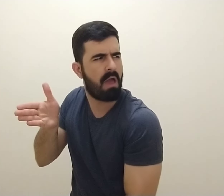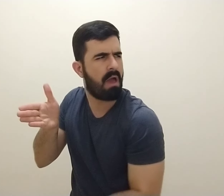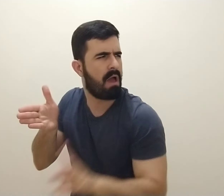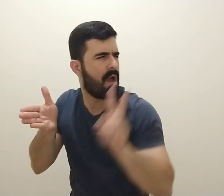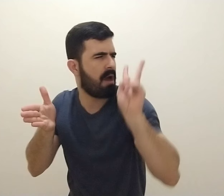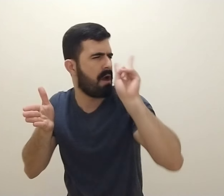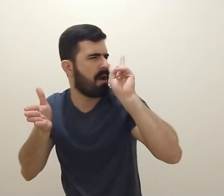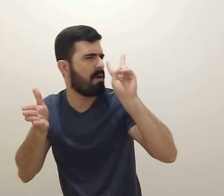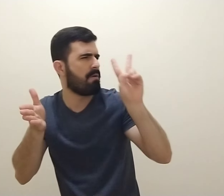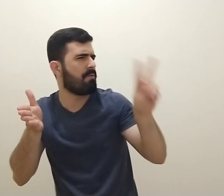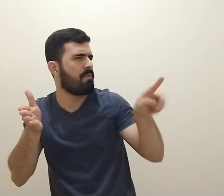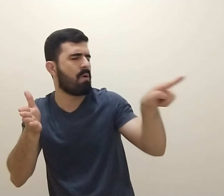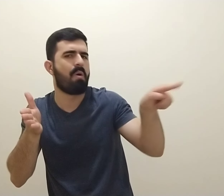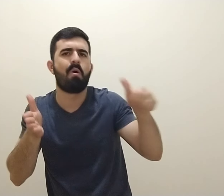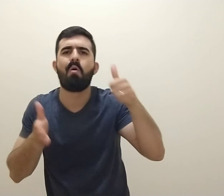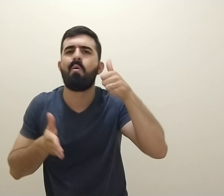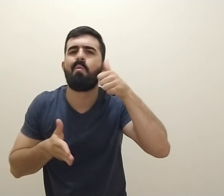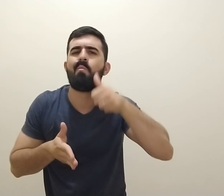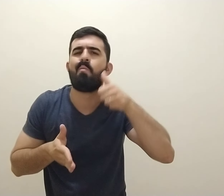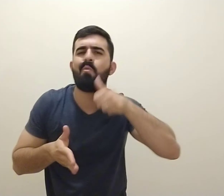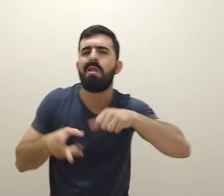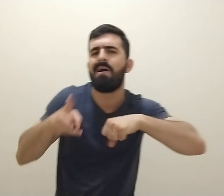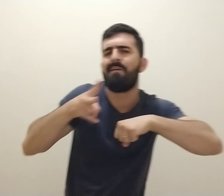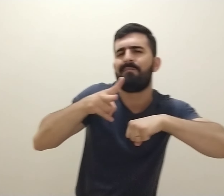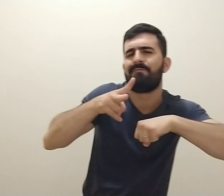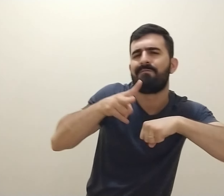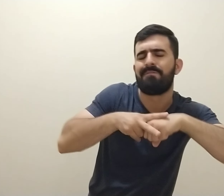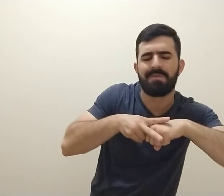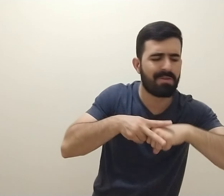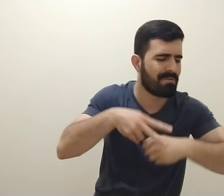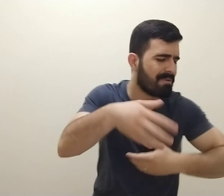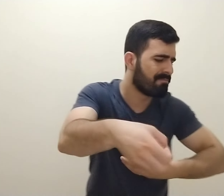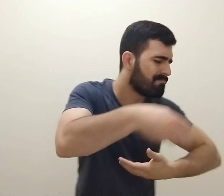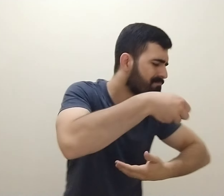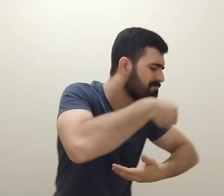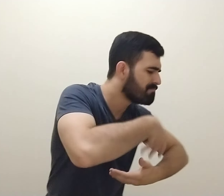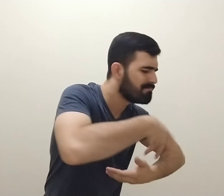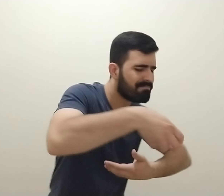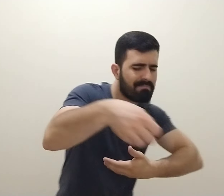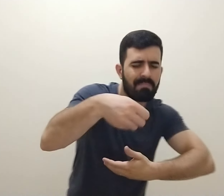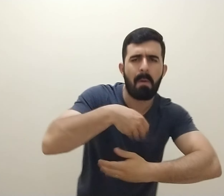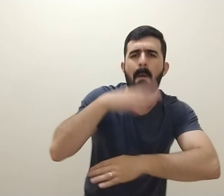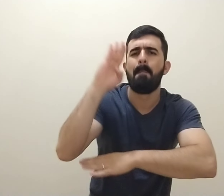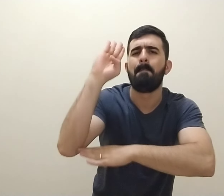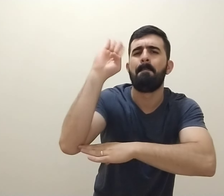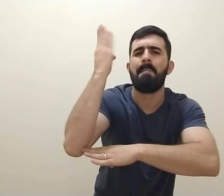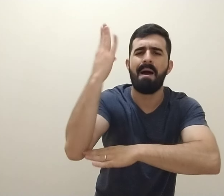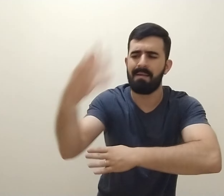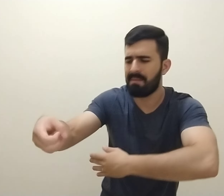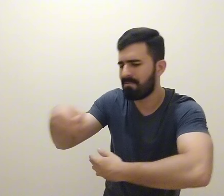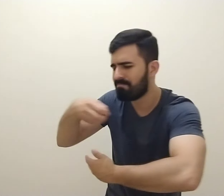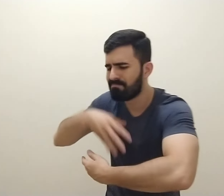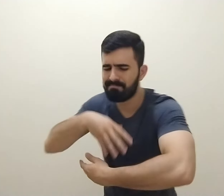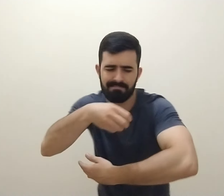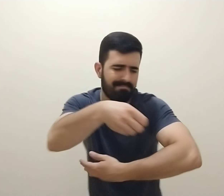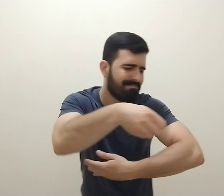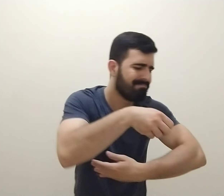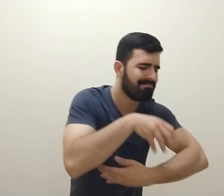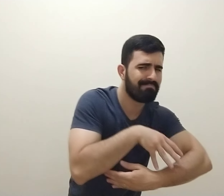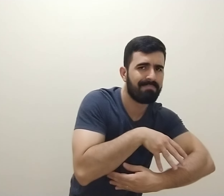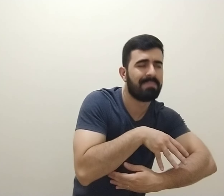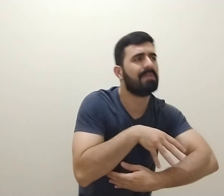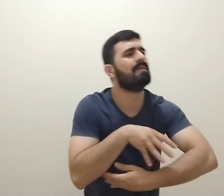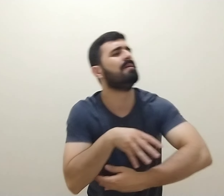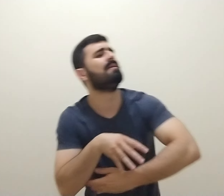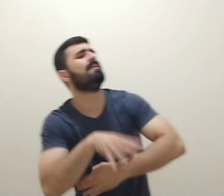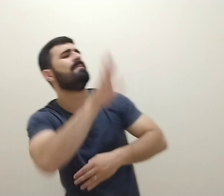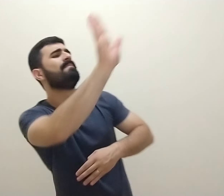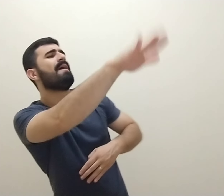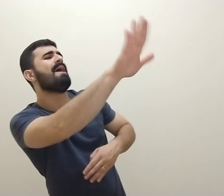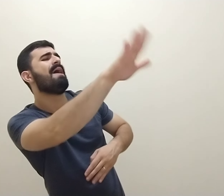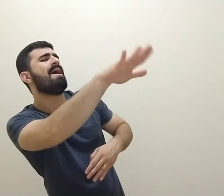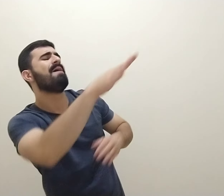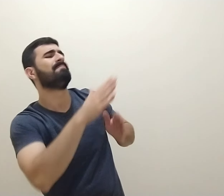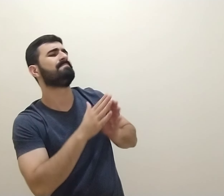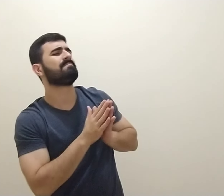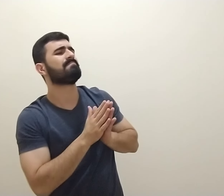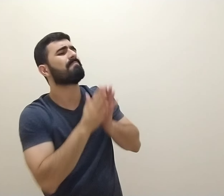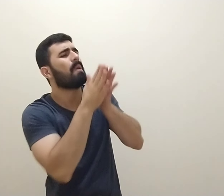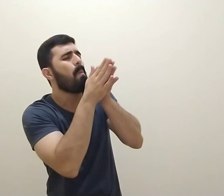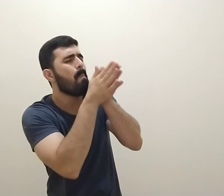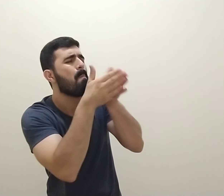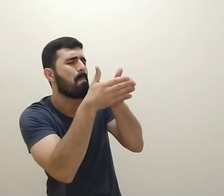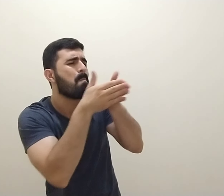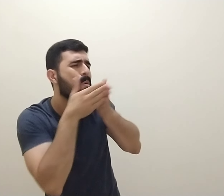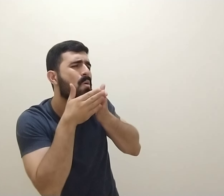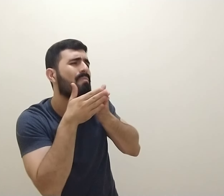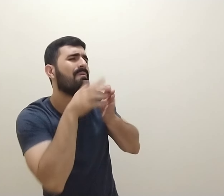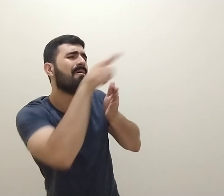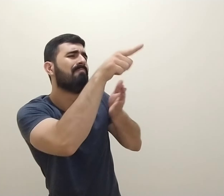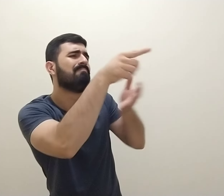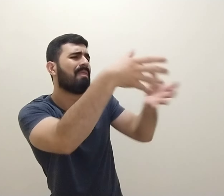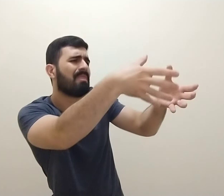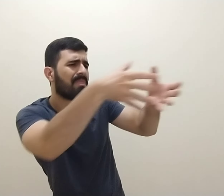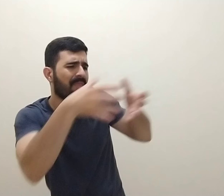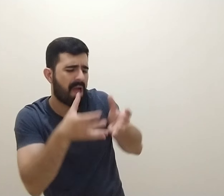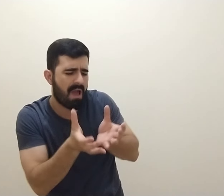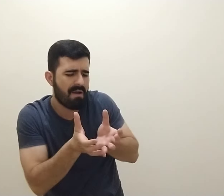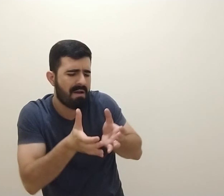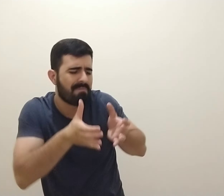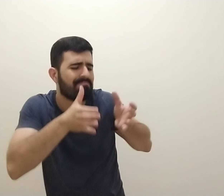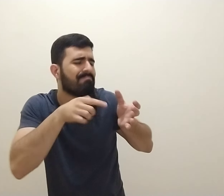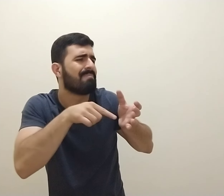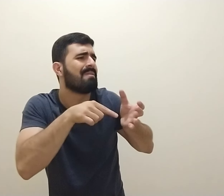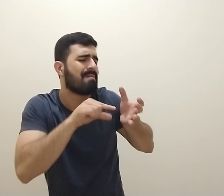viu uma viúva apanhando lenha. Ele chamou-a e disse: "Por favor, traze-me um pouco de